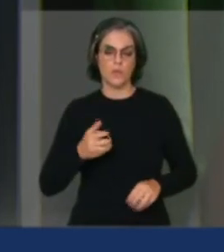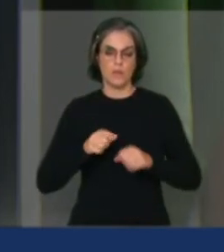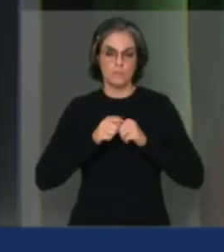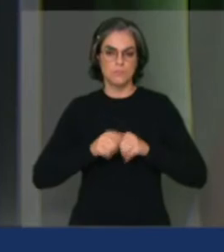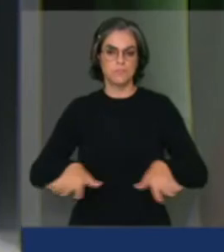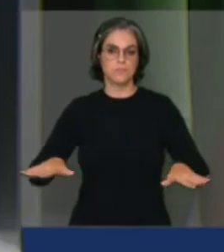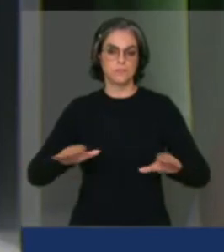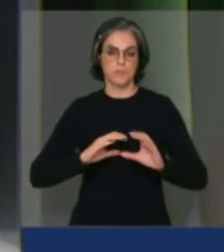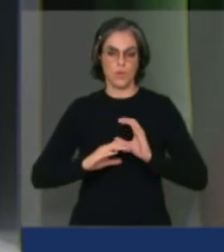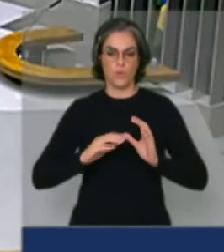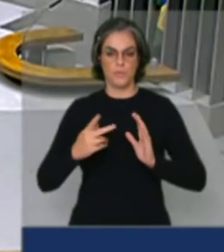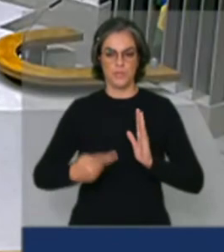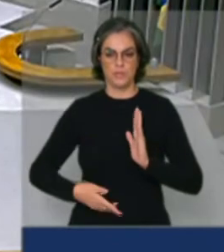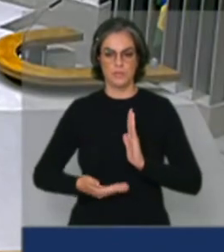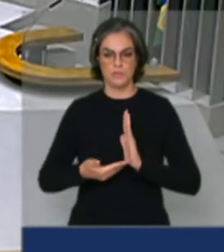OBRIGADO, DEPUTADO, CONVIDO PARA FAZER USO DA PALAVRA,